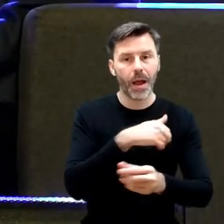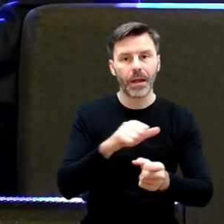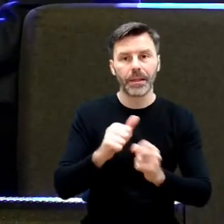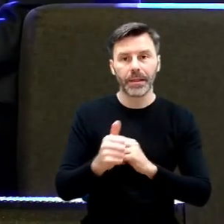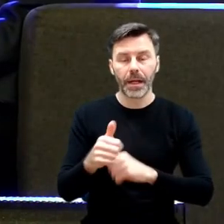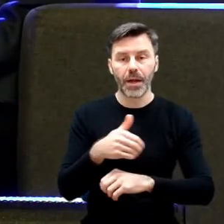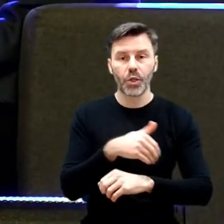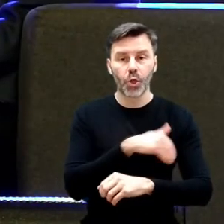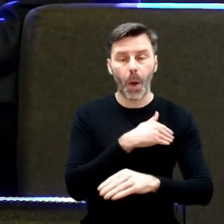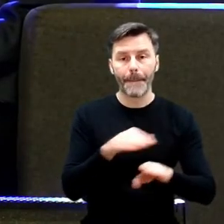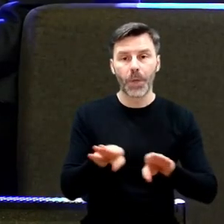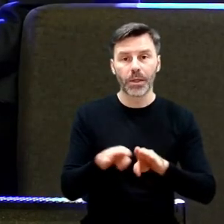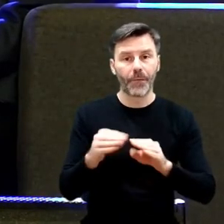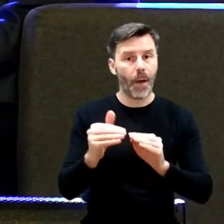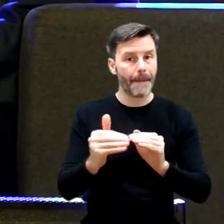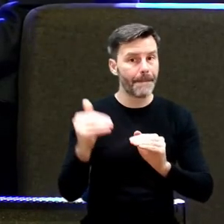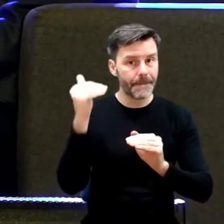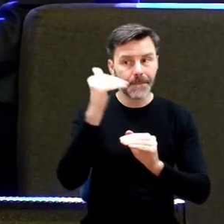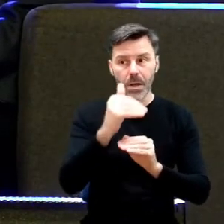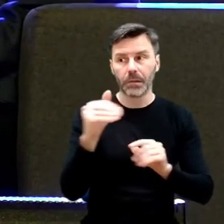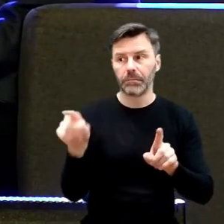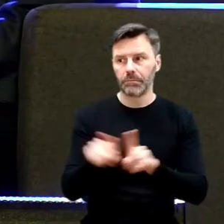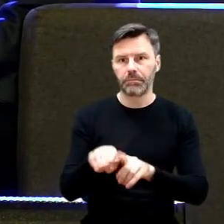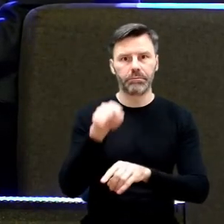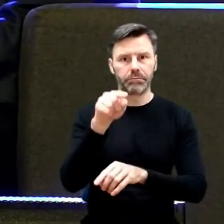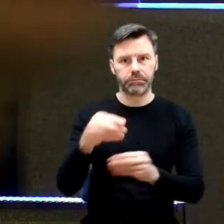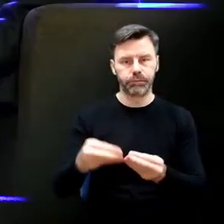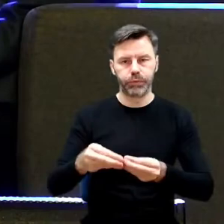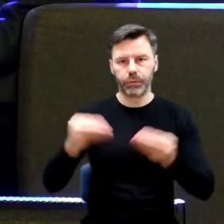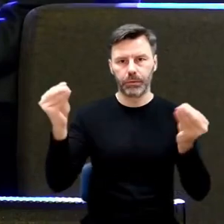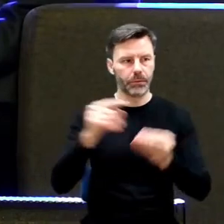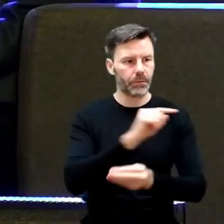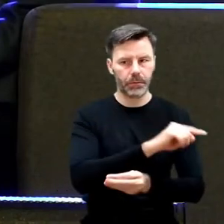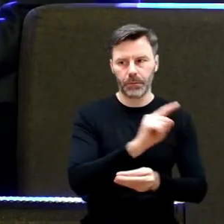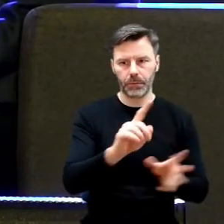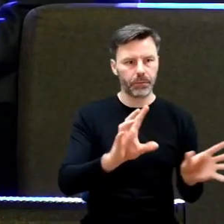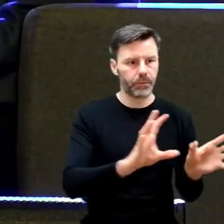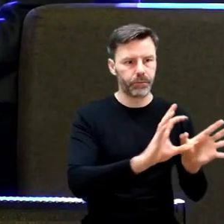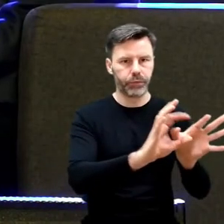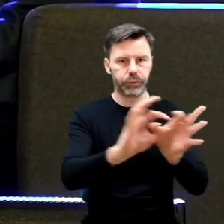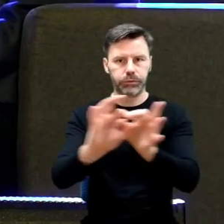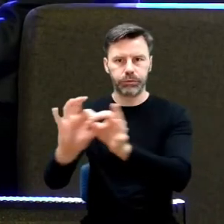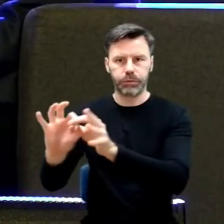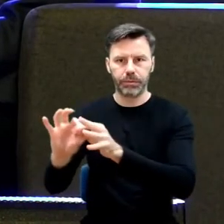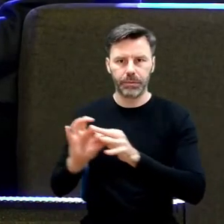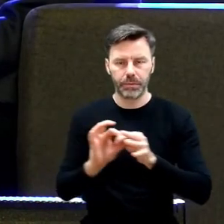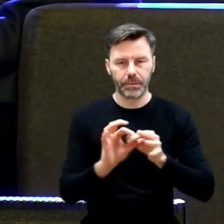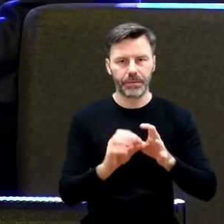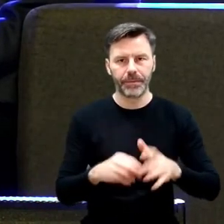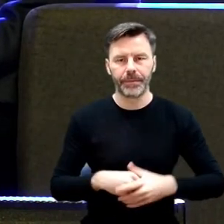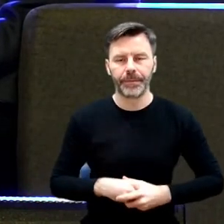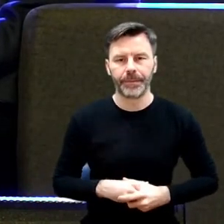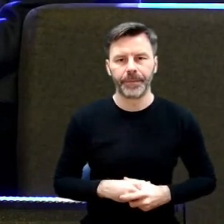gdzie gmina przejęła też zadanie własne od powiatu i prowadzi też szkołę średnią,